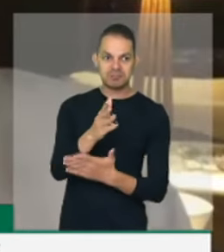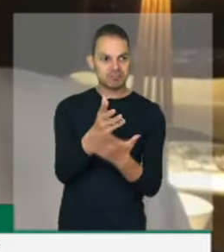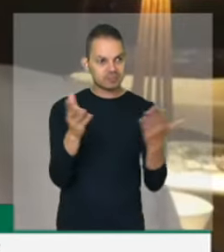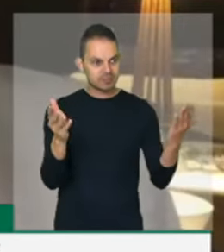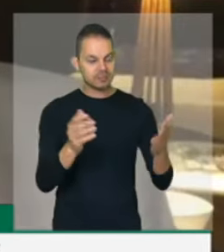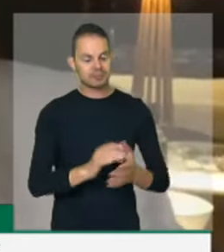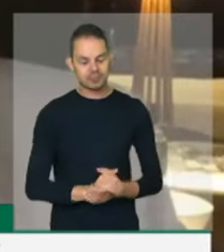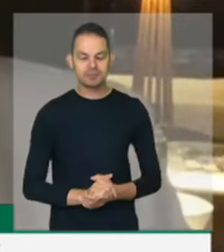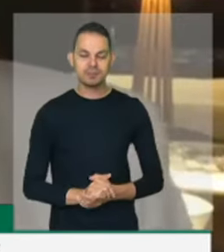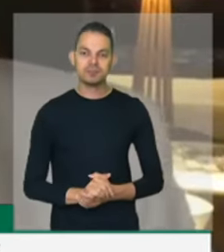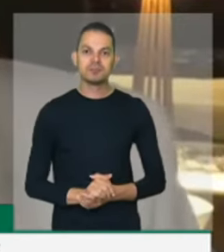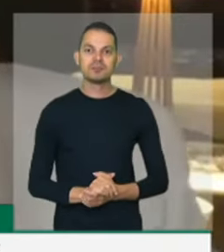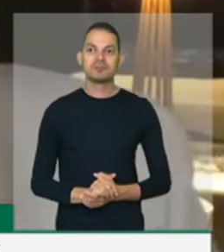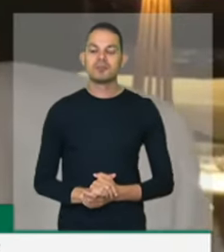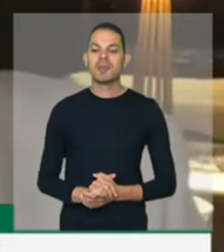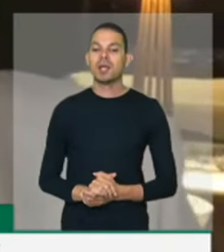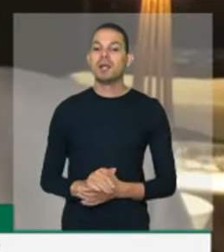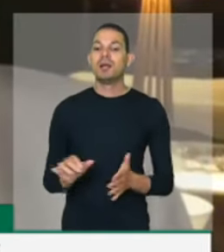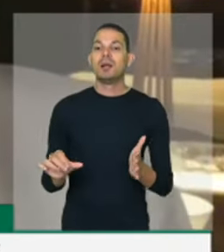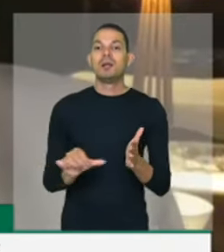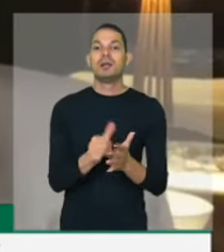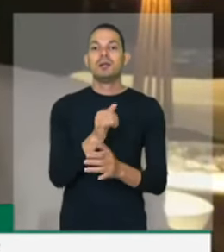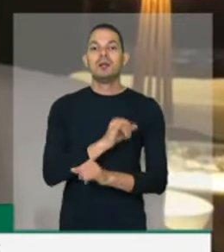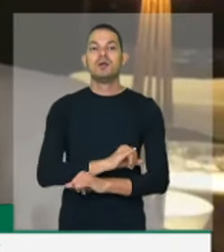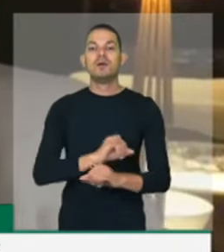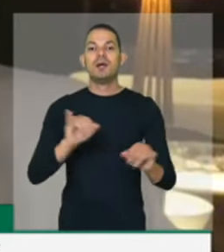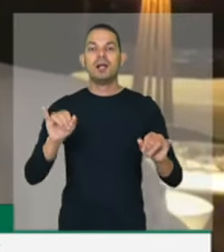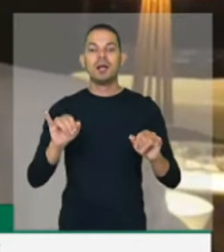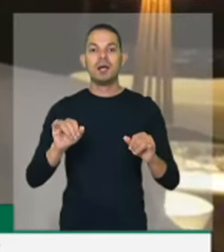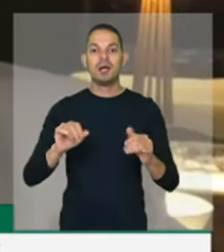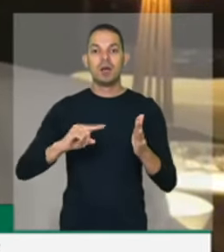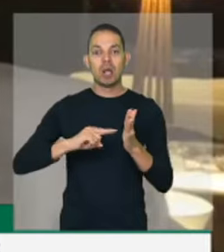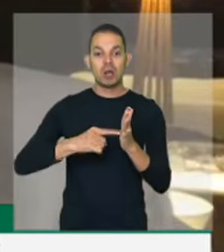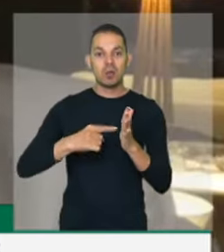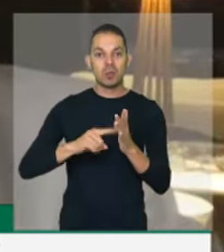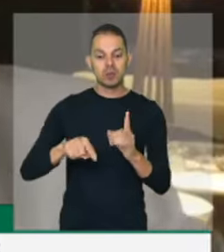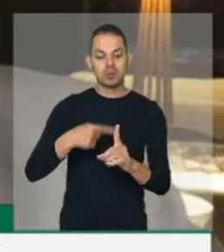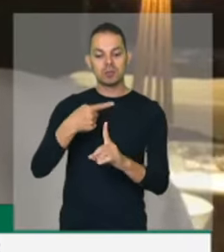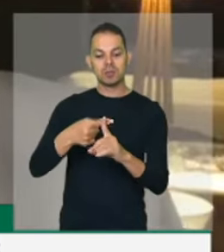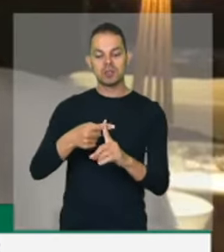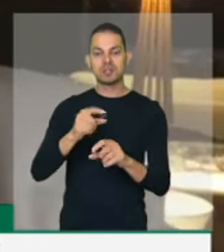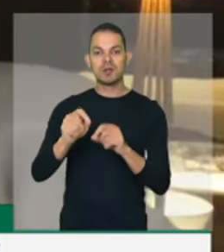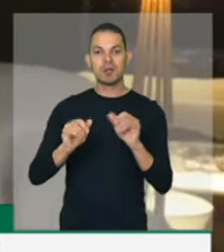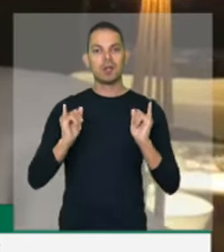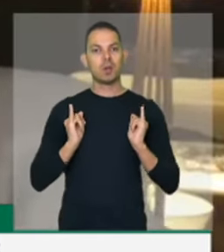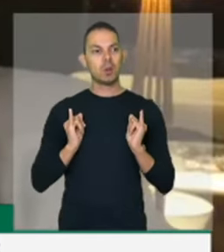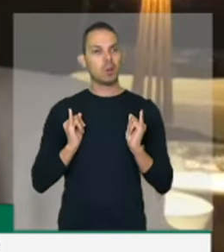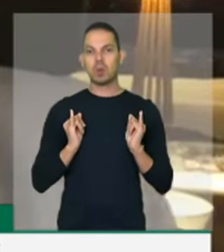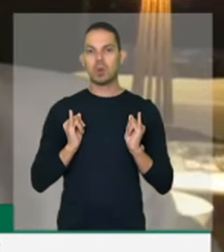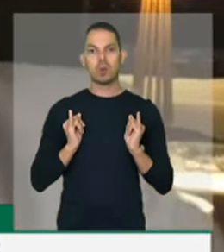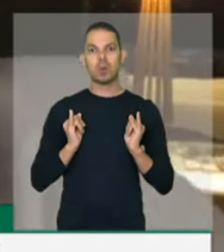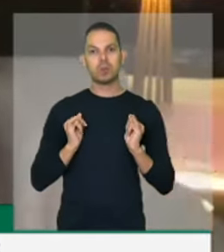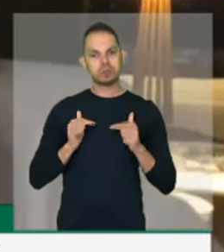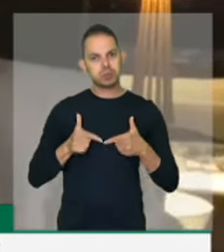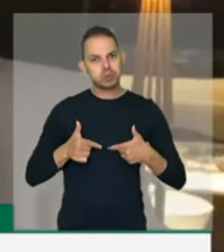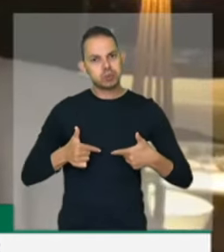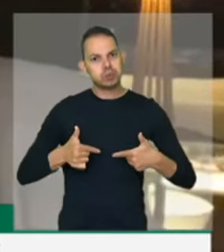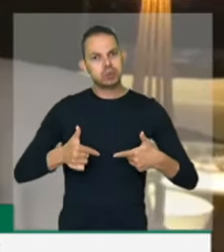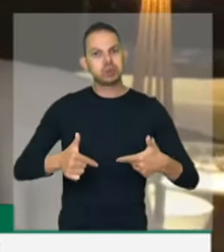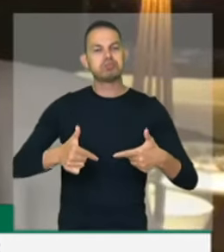POSITIVO É QUE HAJA A SAÍDA DA INÉRCIA POR PARTE DO GOVERNO QUE TENTA AGORA... TOMAR PÉ DA SITUAÇÃO E AGIR... PORQUE A GENTE ESPERAVA QUE FOSSE FEITO UM